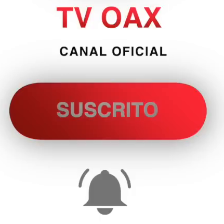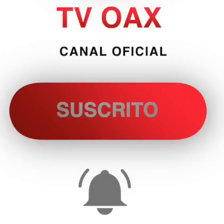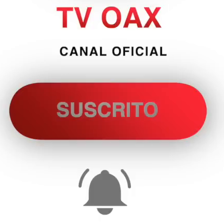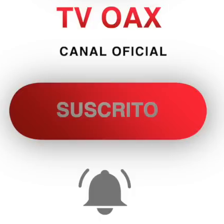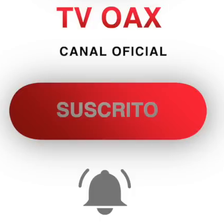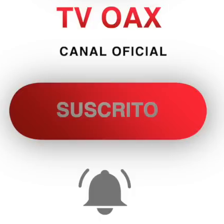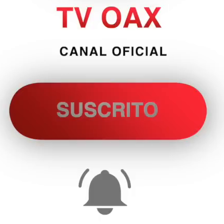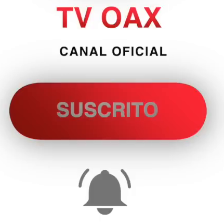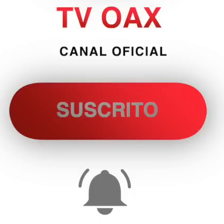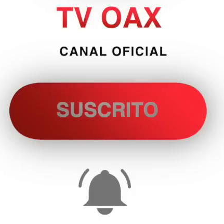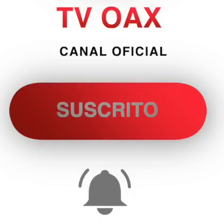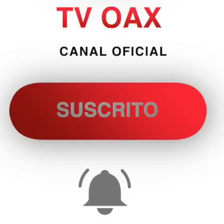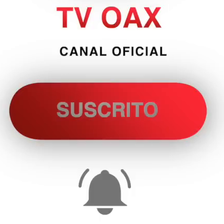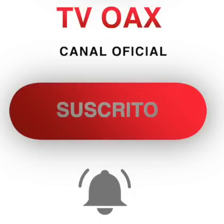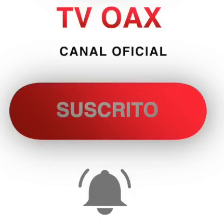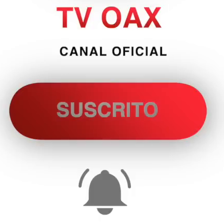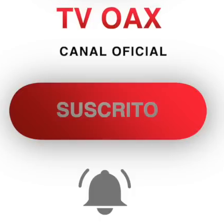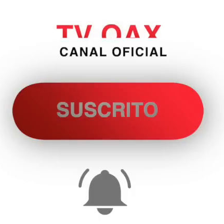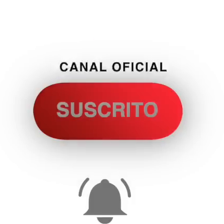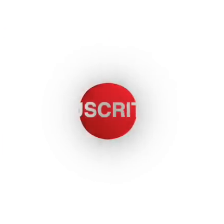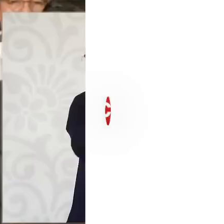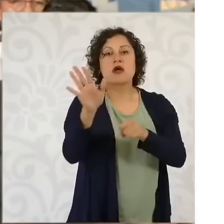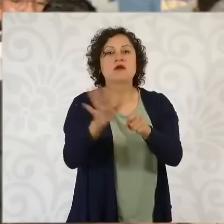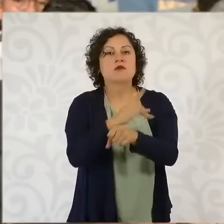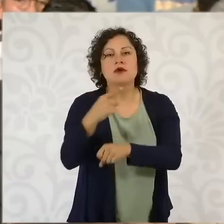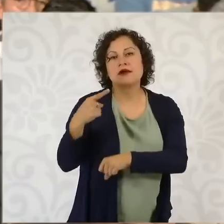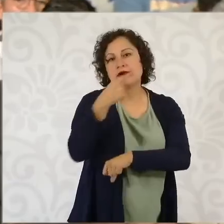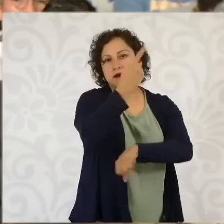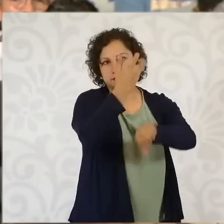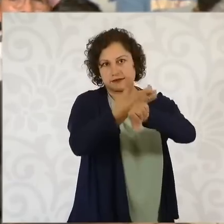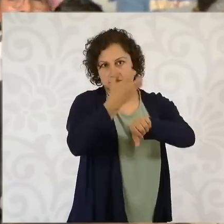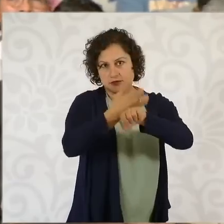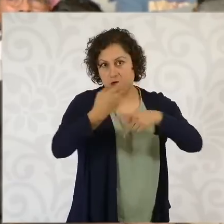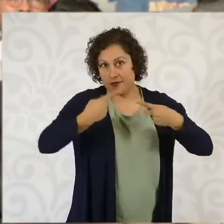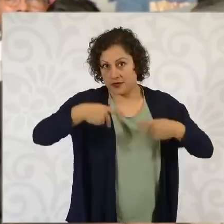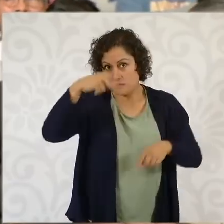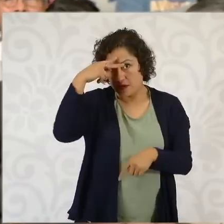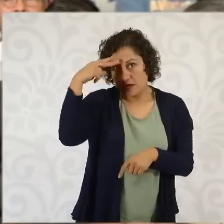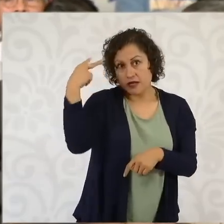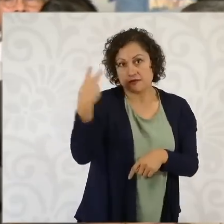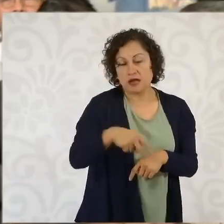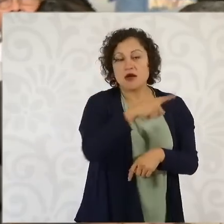pendientes ven todas las conferencias en este caso de la presidenta Claudia shen Cuál es el